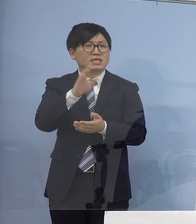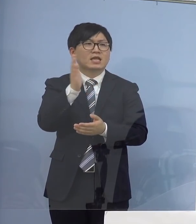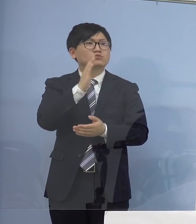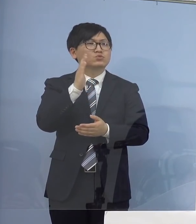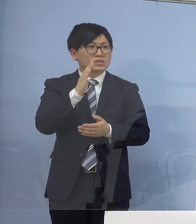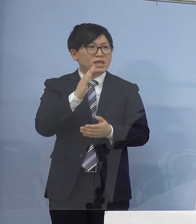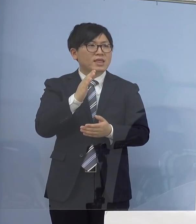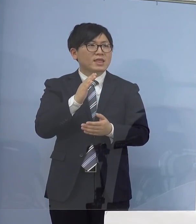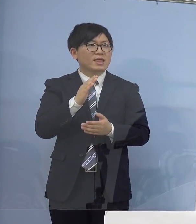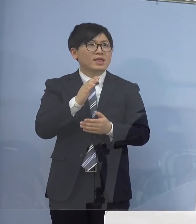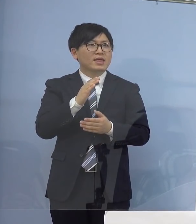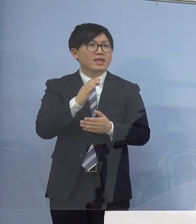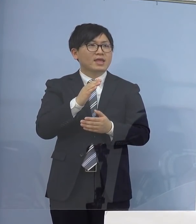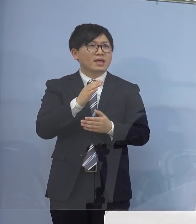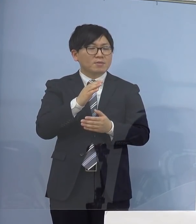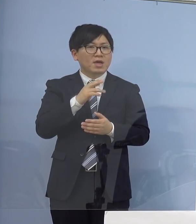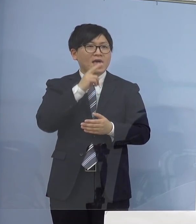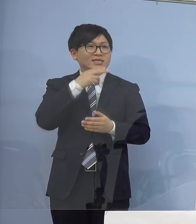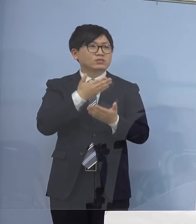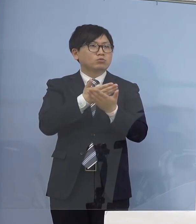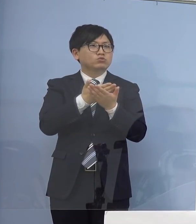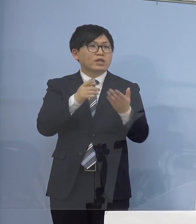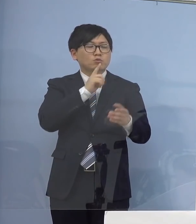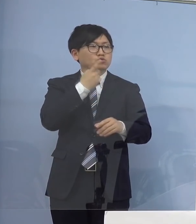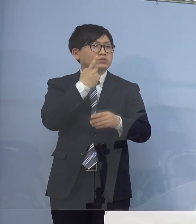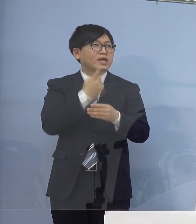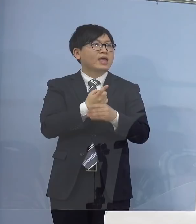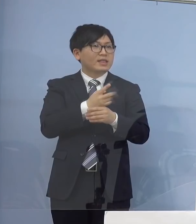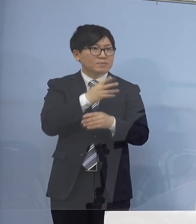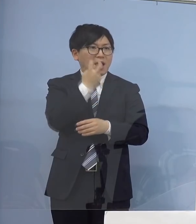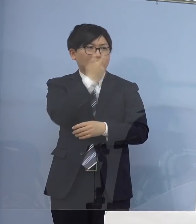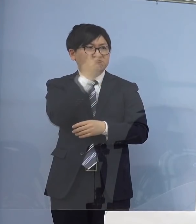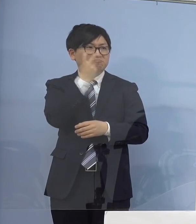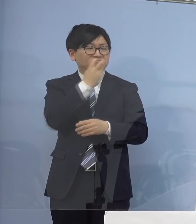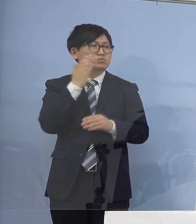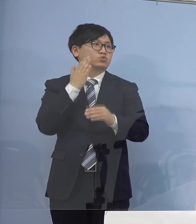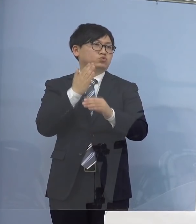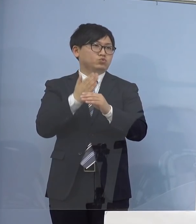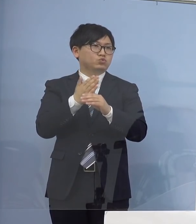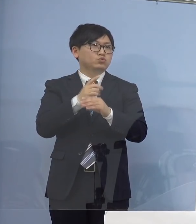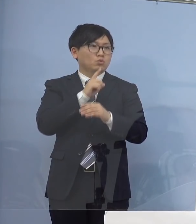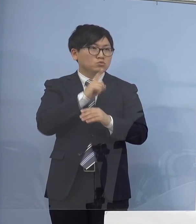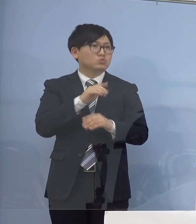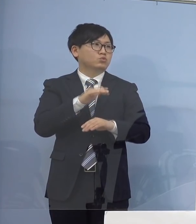そうした属性という形で 申し上げさせていただいたところでもあります